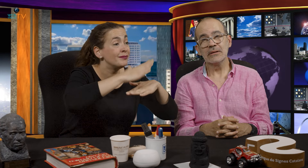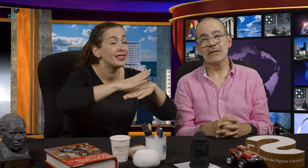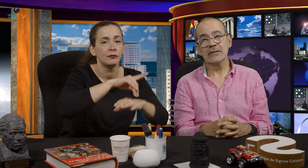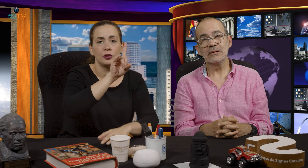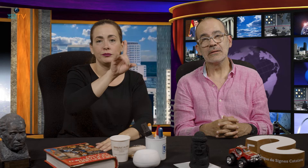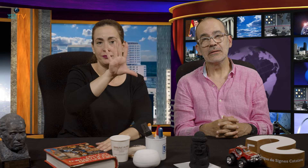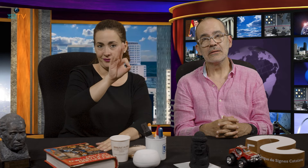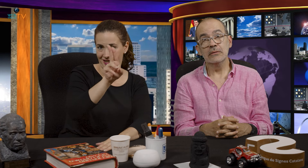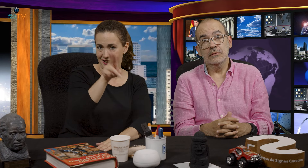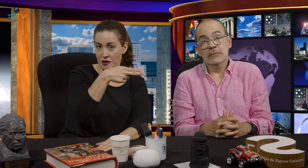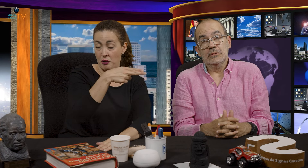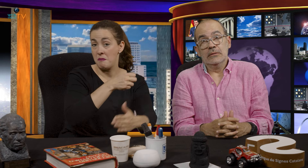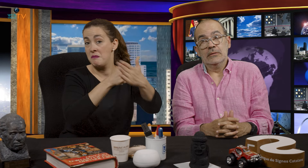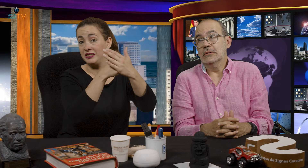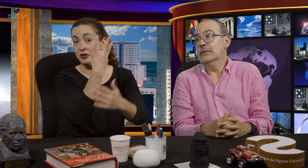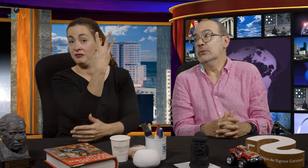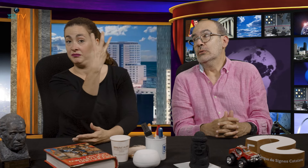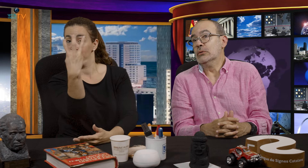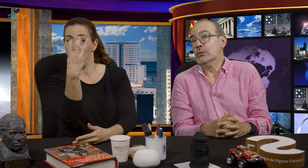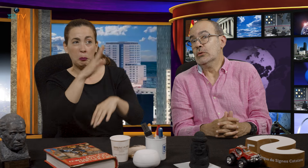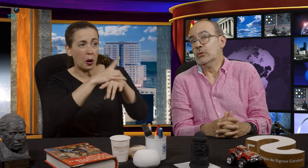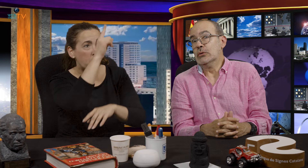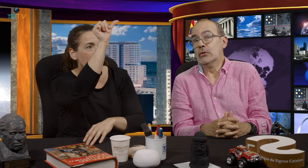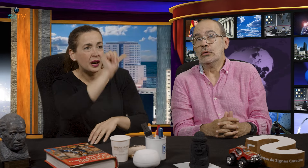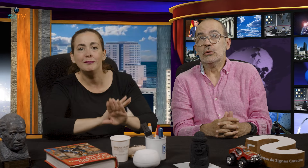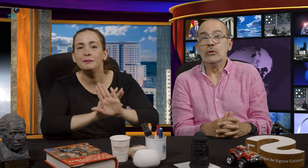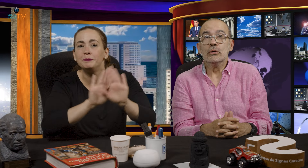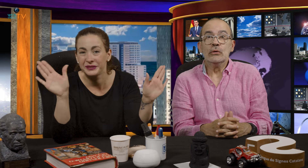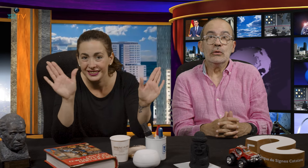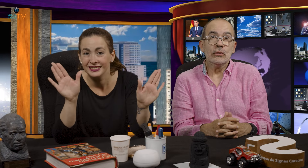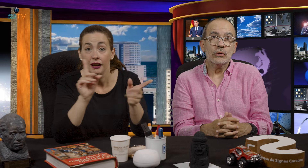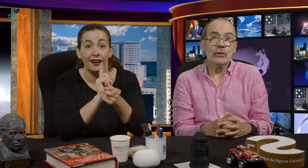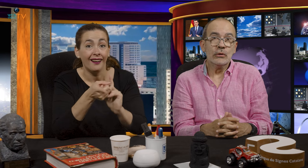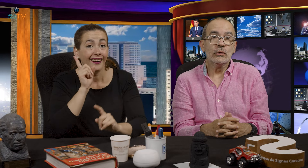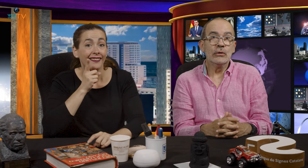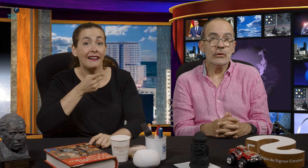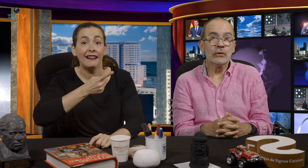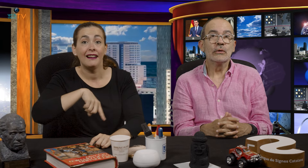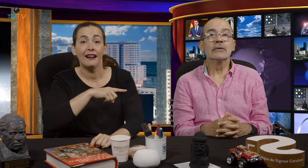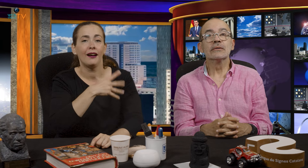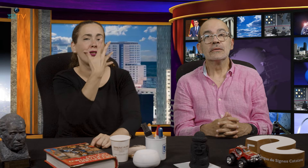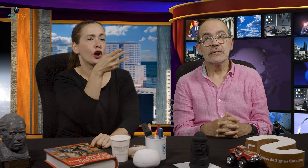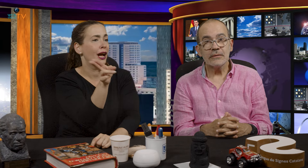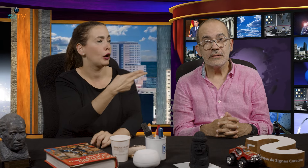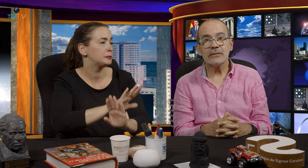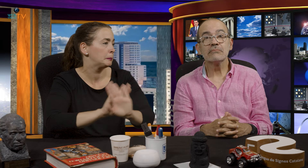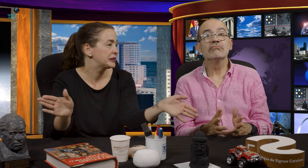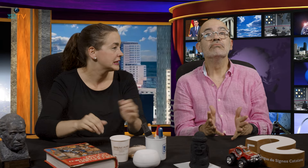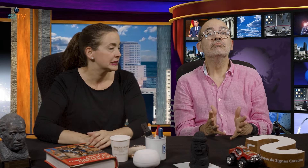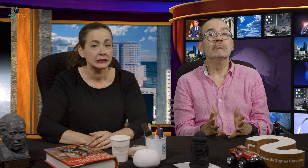de 150€ hasta un máximo de 300€ por un acto. En cambio, las personas sordas solo pagábamos 5€.